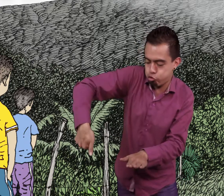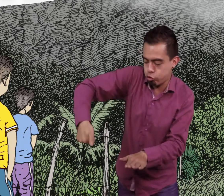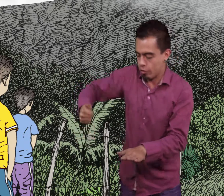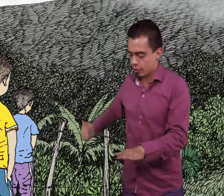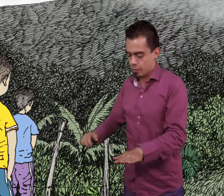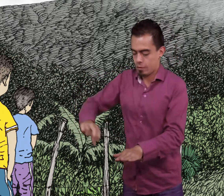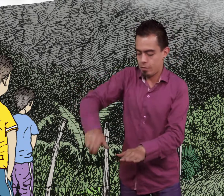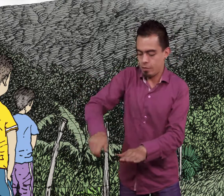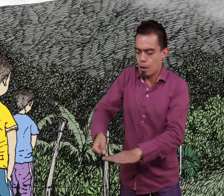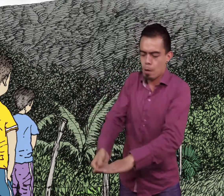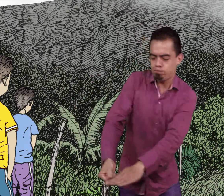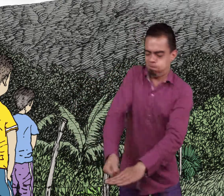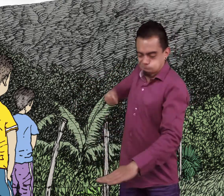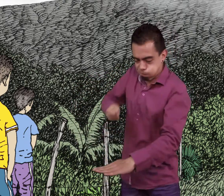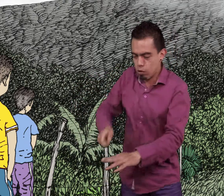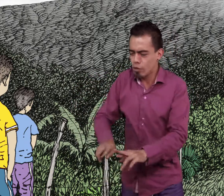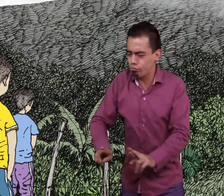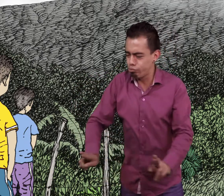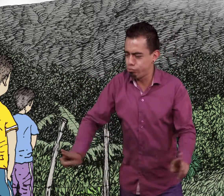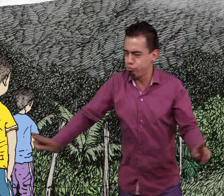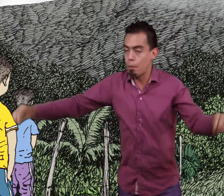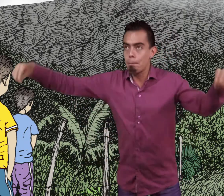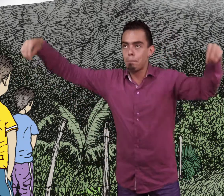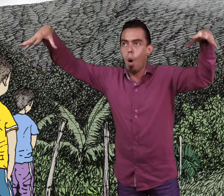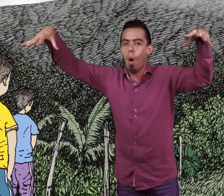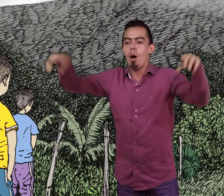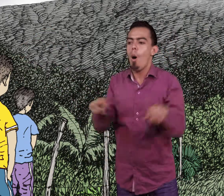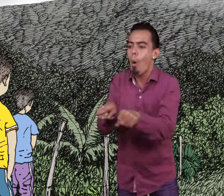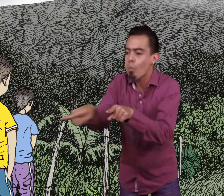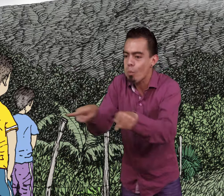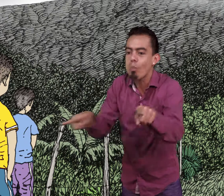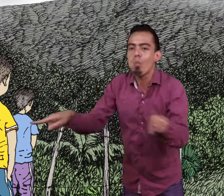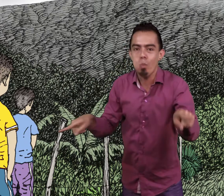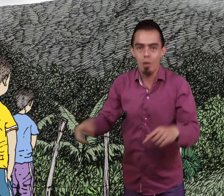En la tienda que estaba cerca del colegio, había una de estas,